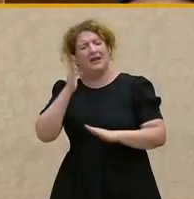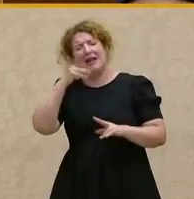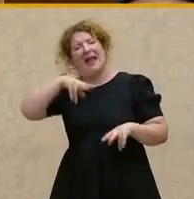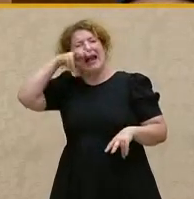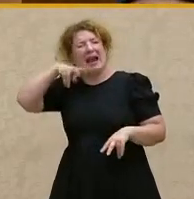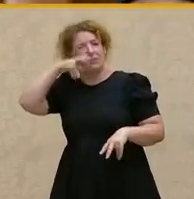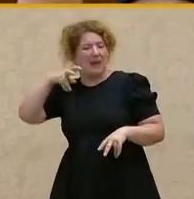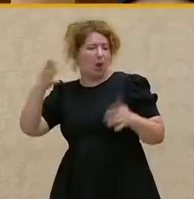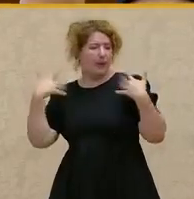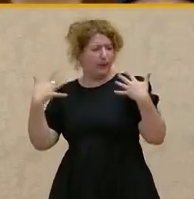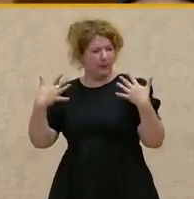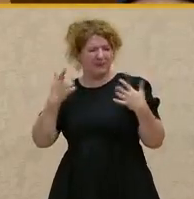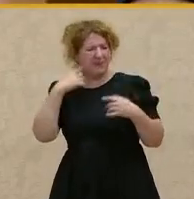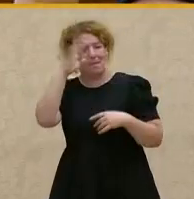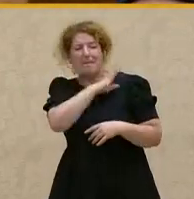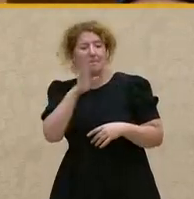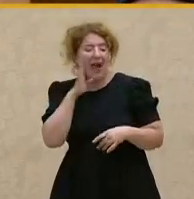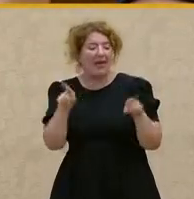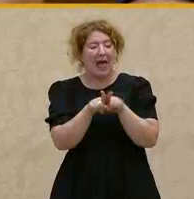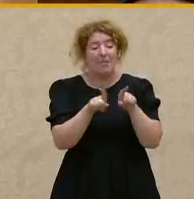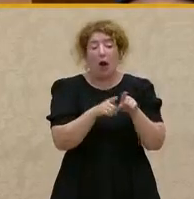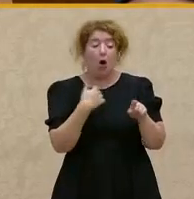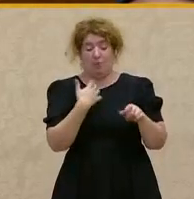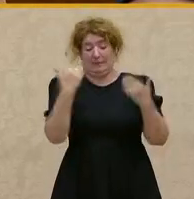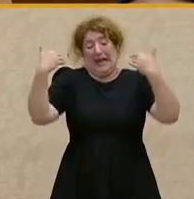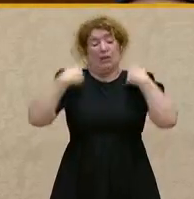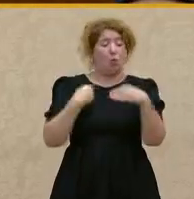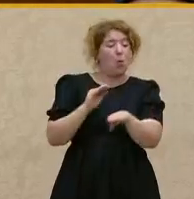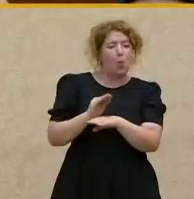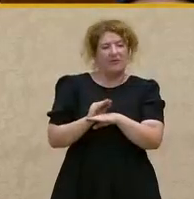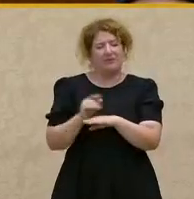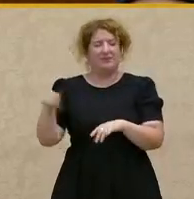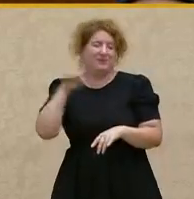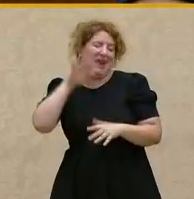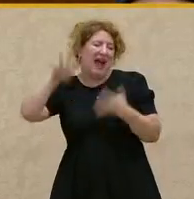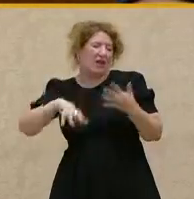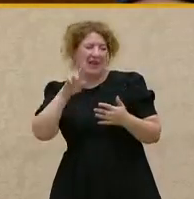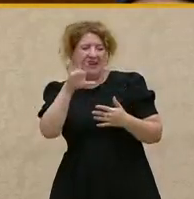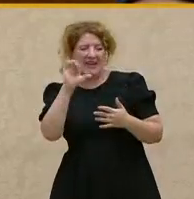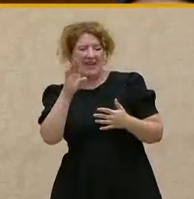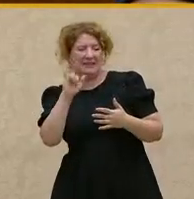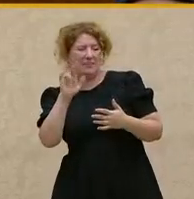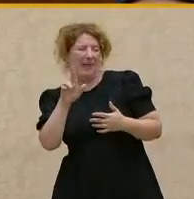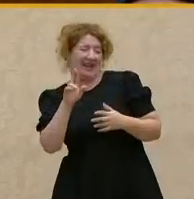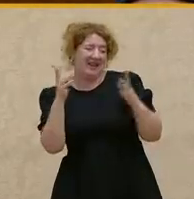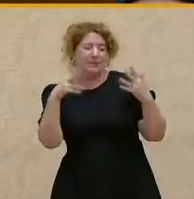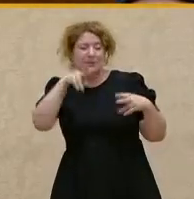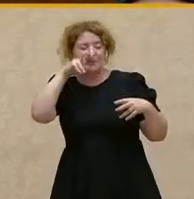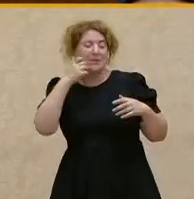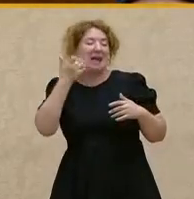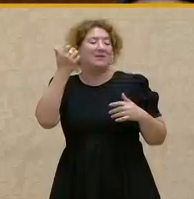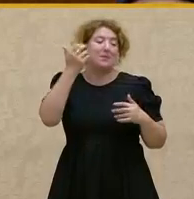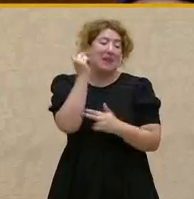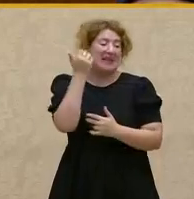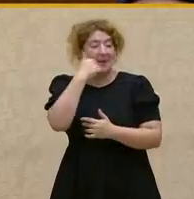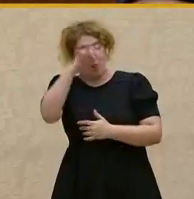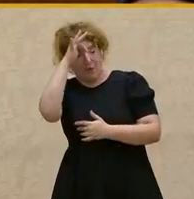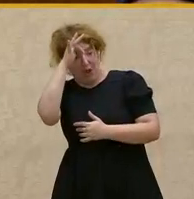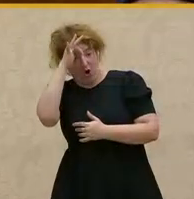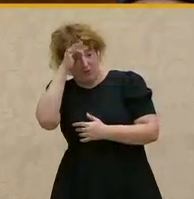pensando en los padres, madres, cuidadores, le llaman respir, en Cataluña, nos gustaría hacer